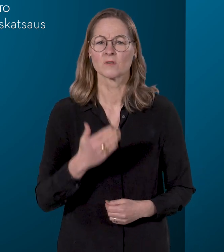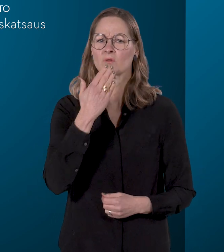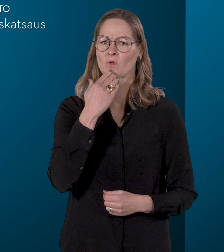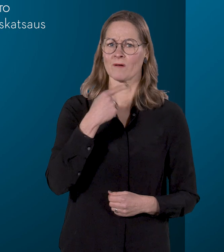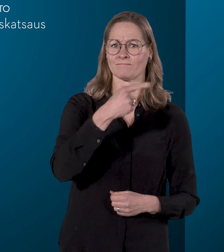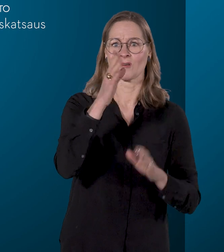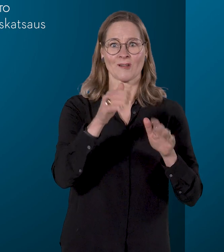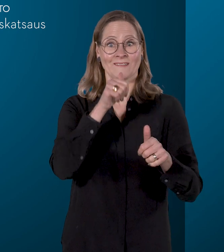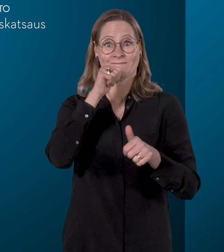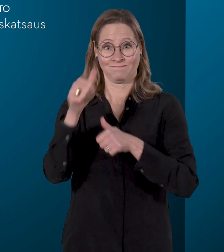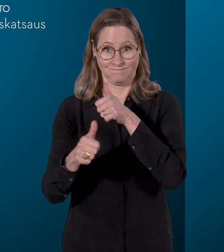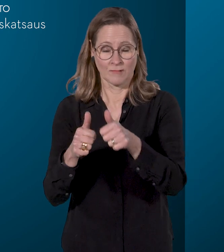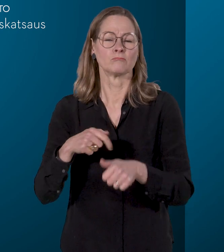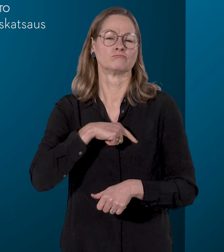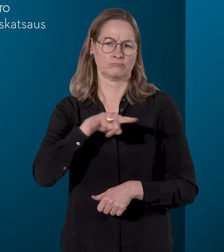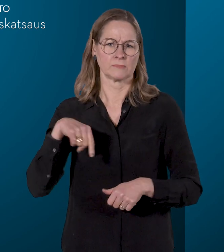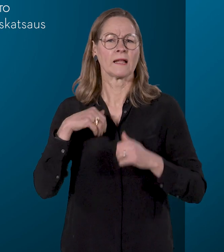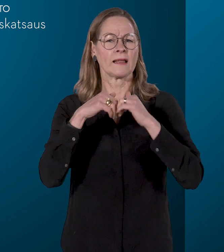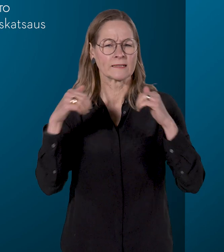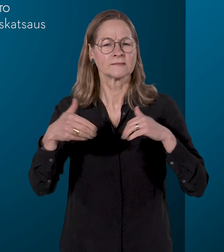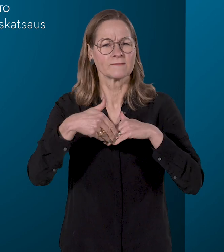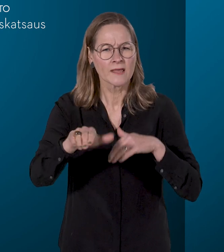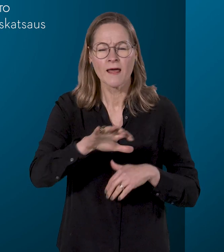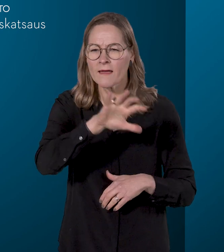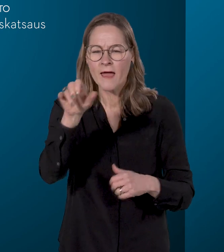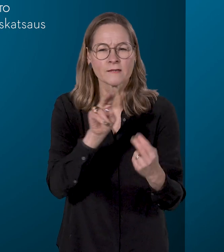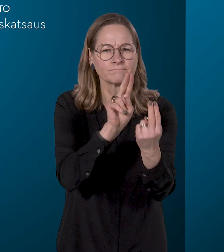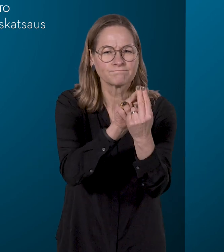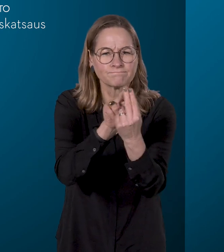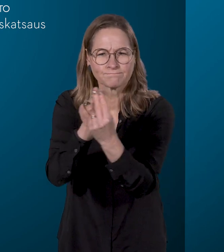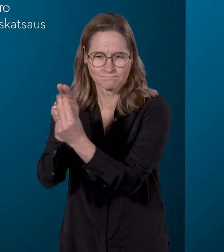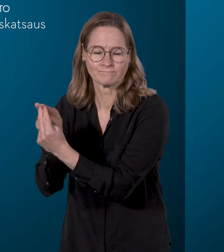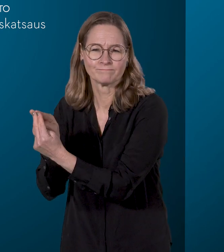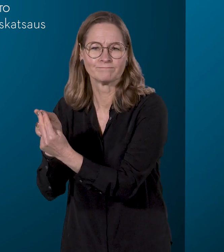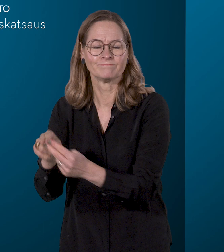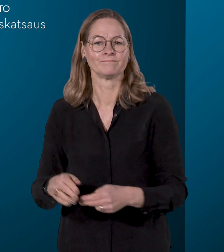Olemme vielä erikseen yhteydessä kaikkiin jo ilmoittautuneisiin.